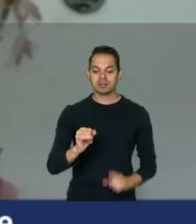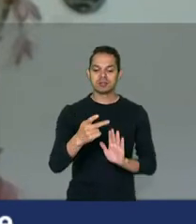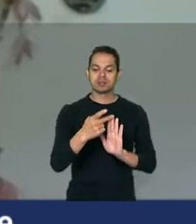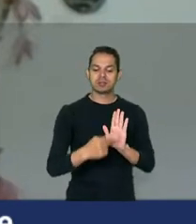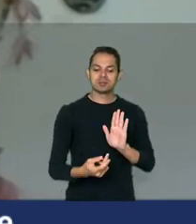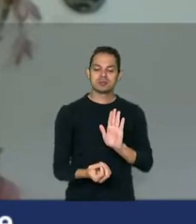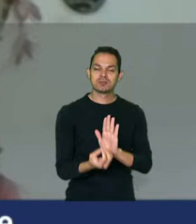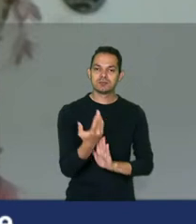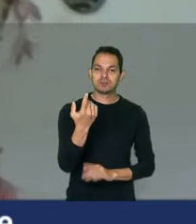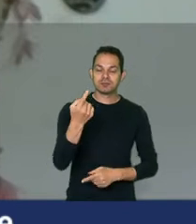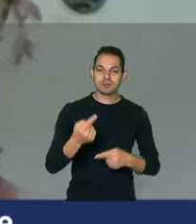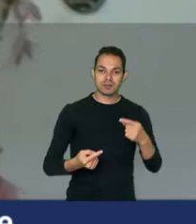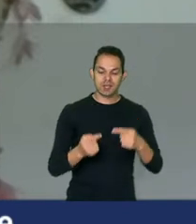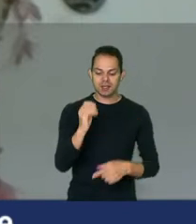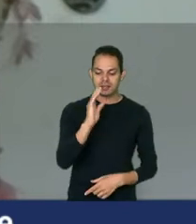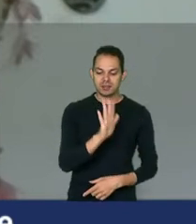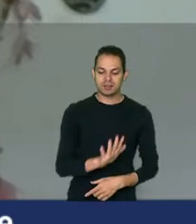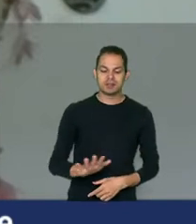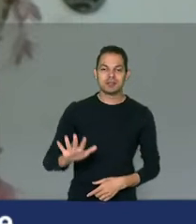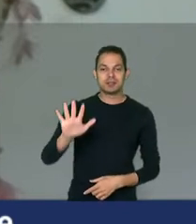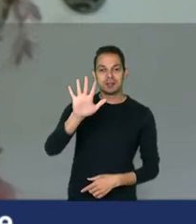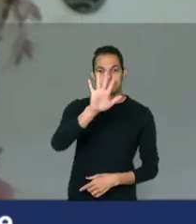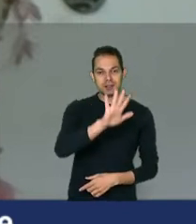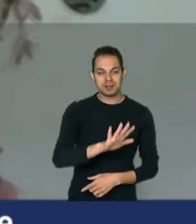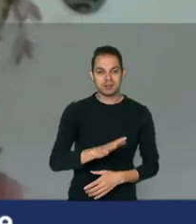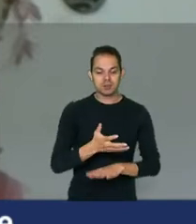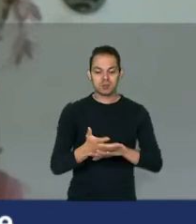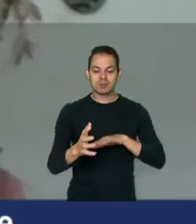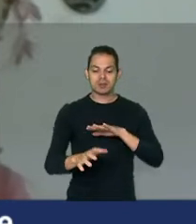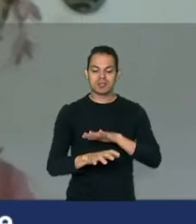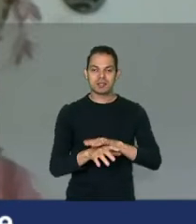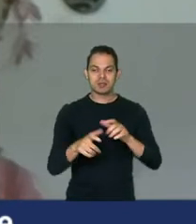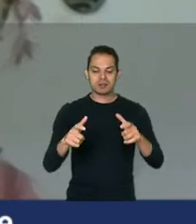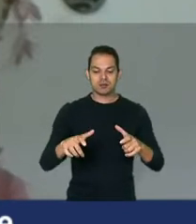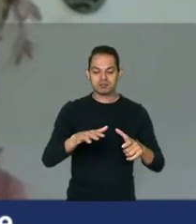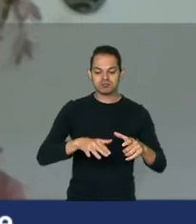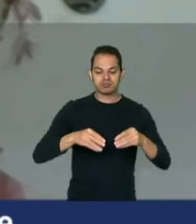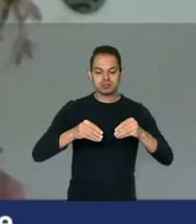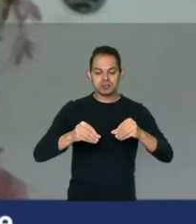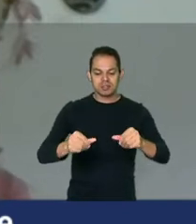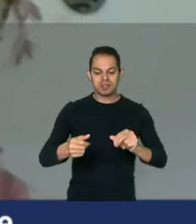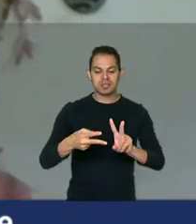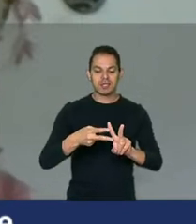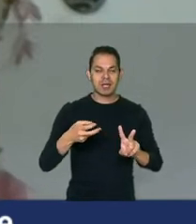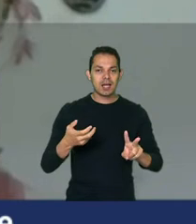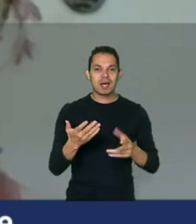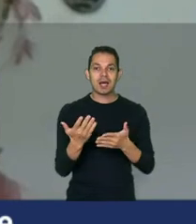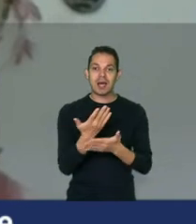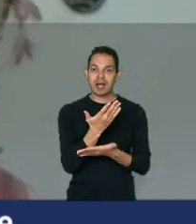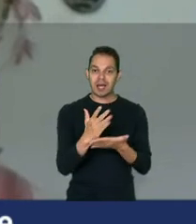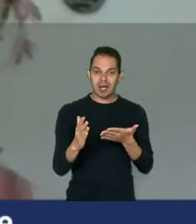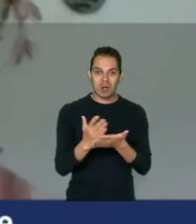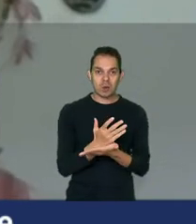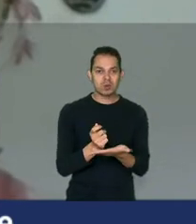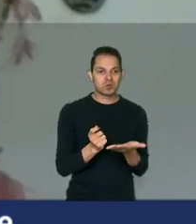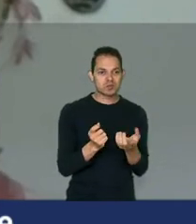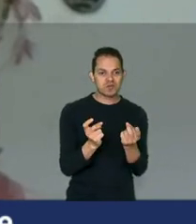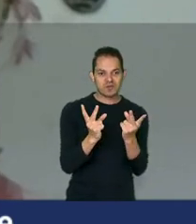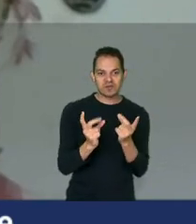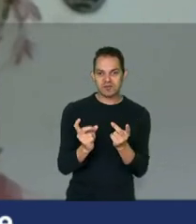APOIANDO. UM É O PROJETO QUE INSTITUI A POLÍTICA NACIONAL DE GESTÃO TERRITORIAL AMBIENTAL EM TERRAS INDÍ GENAS. ENQUANTO MUITOS QUEREM ARRENDAMENTO, ABRIR GARIMPO,